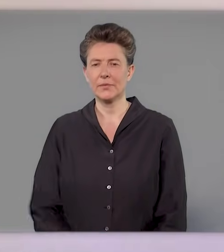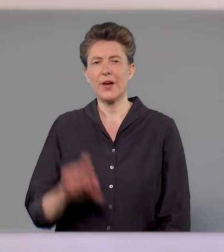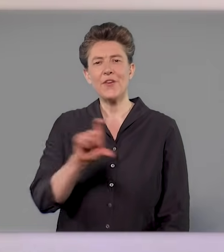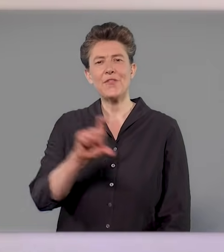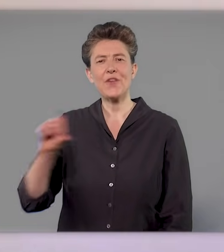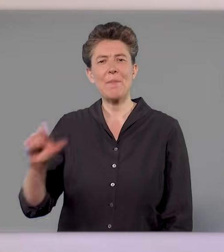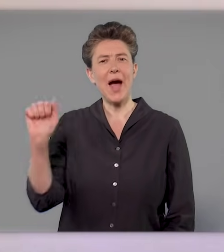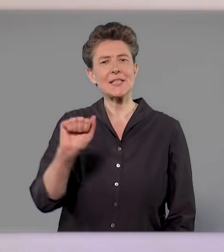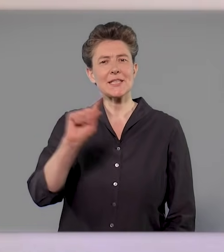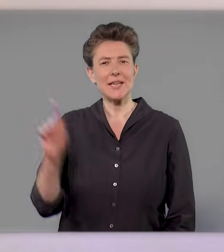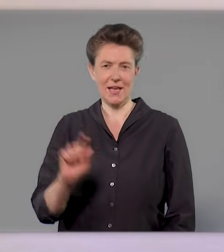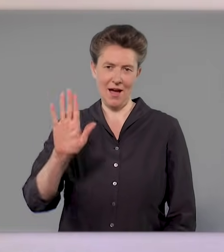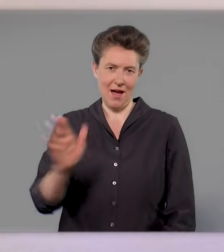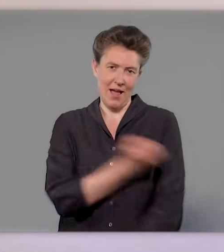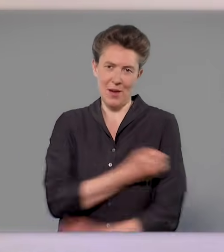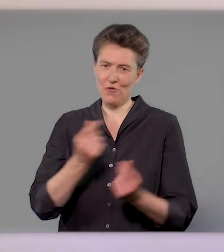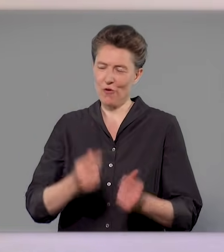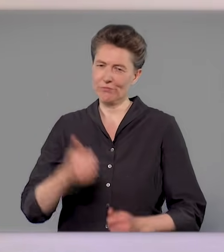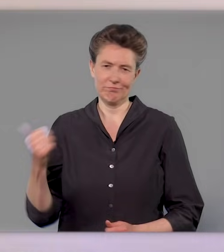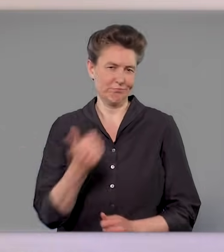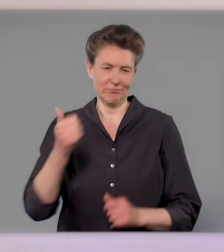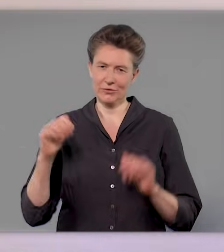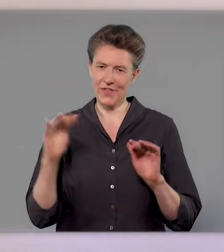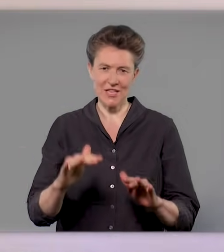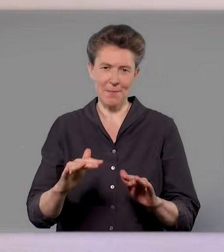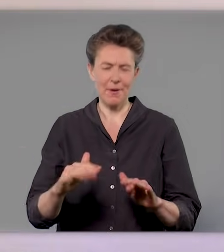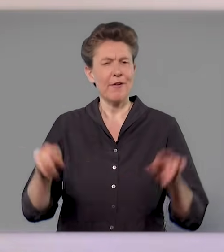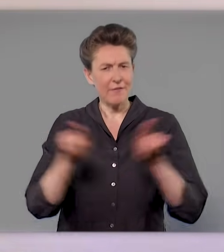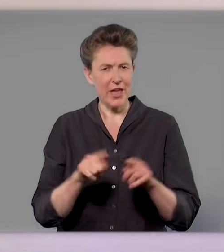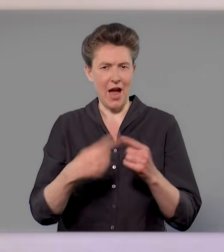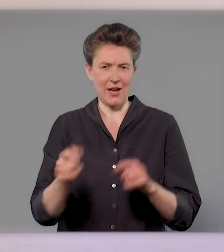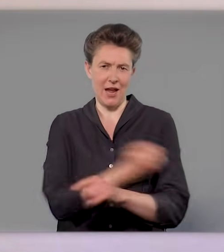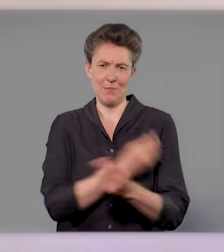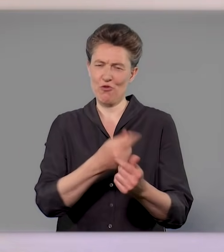Der Covid-19-Impfstoff der Firma AstraZeneca ist – wie die anderen Covid-19-Impfstoffe auch –